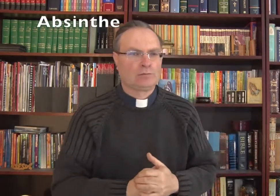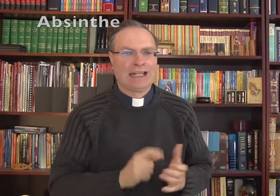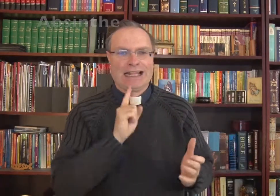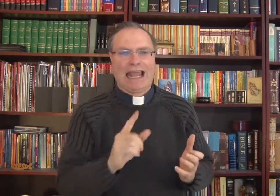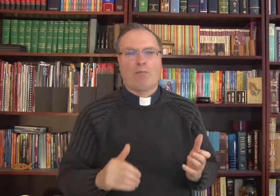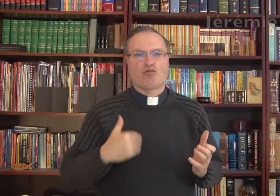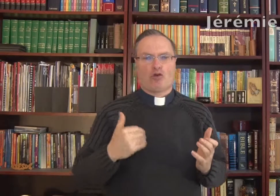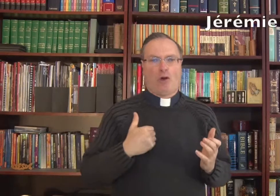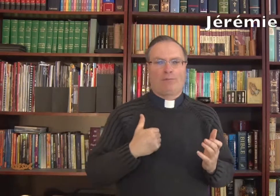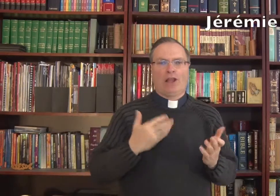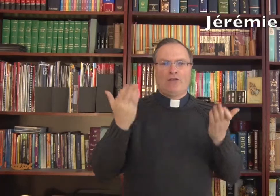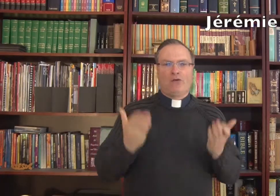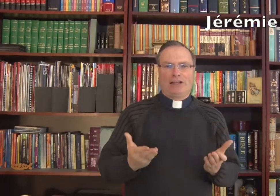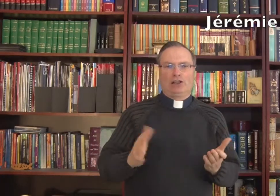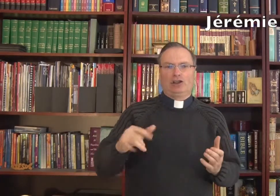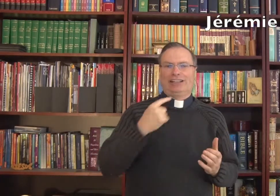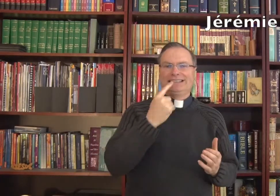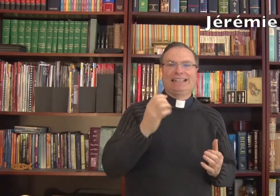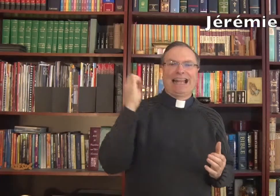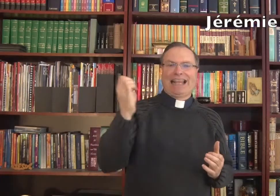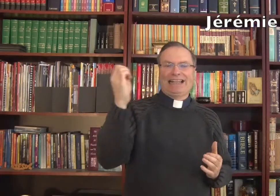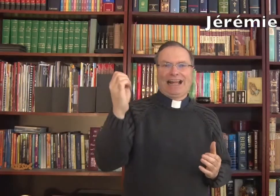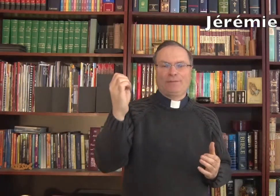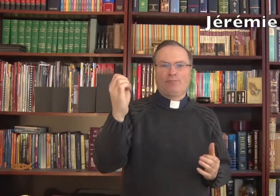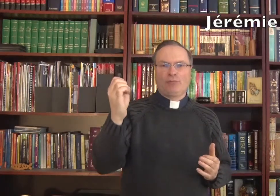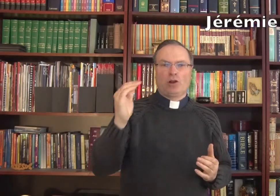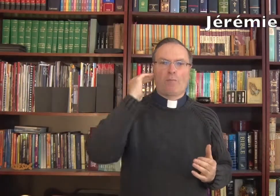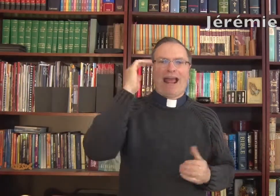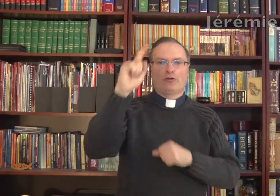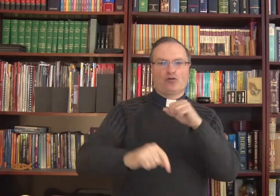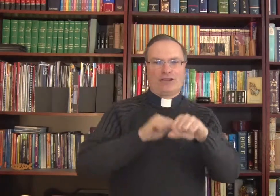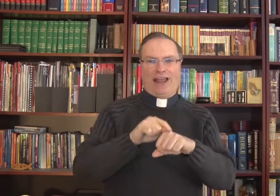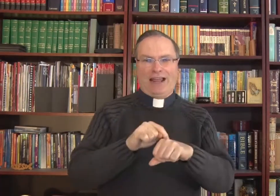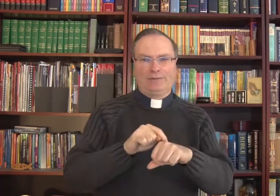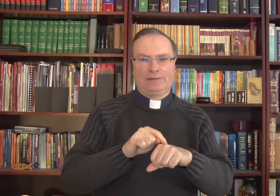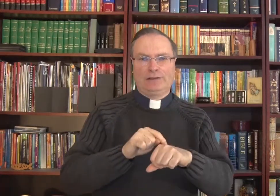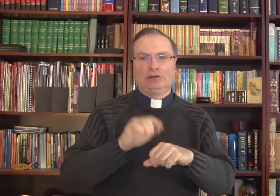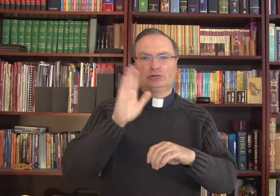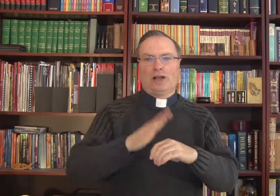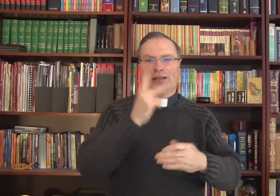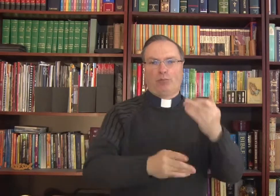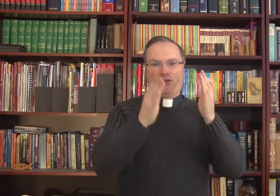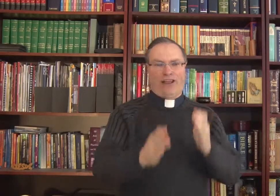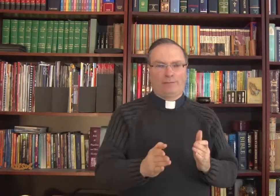«C'est pourquoi, voici ce que dit l'Éternel, le maître de l'univers, sur les prophètes: